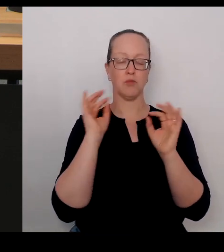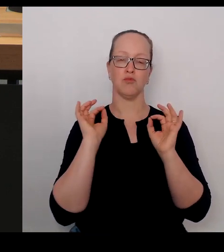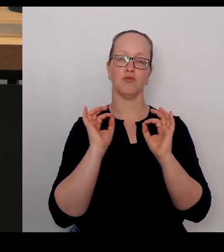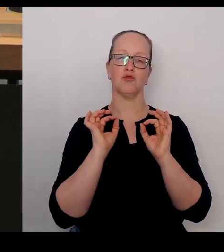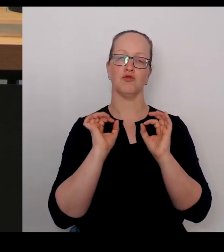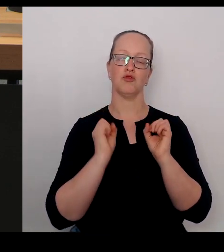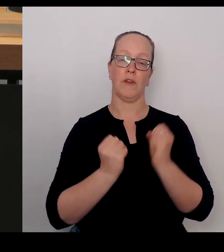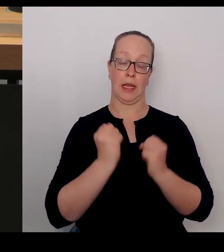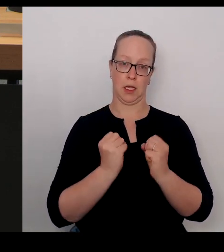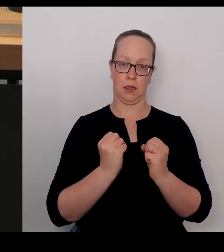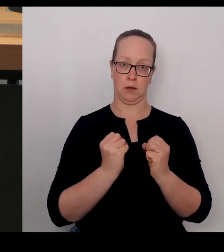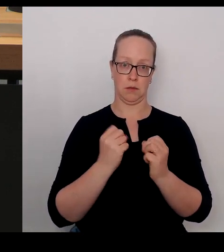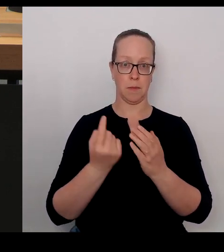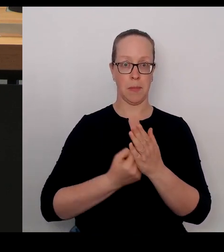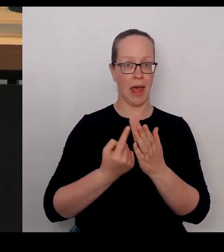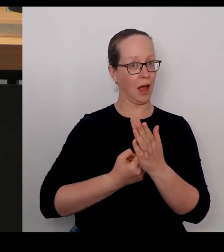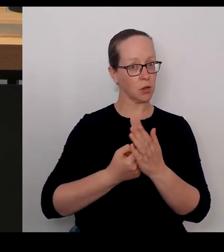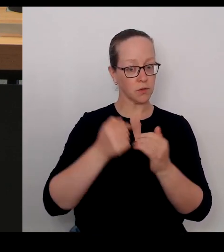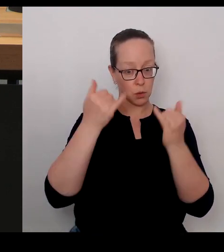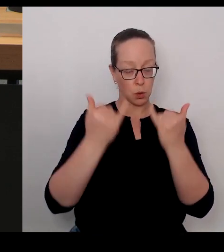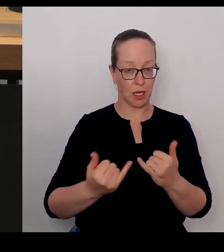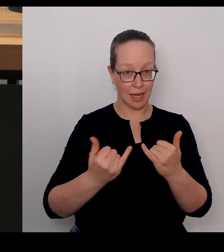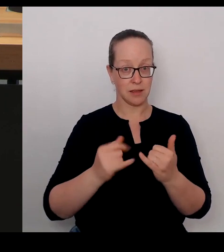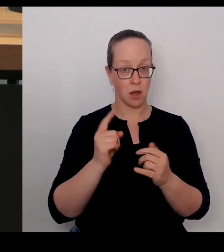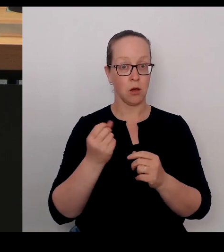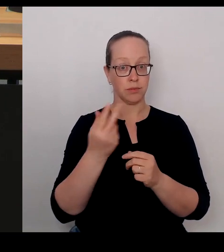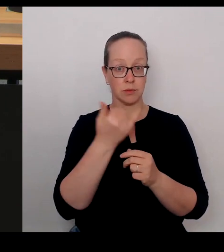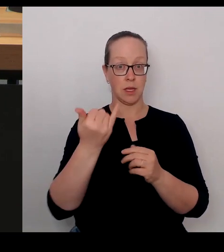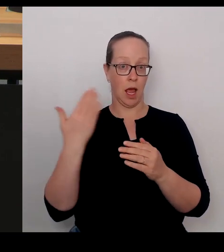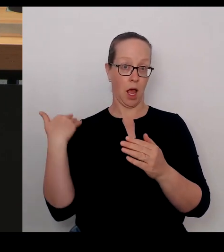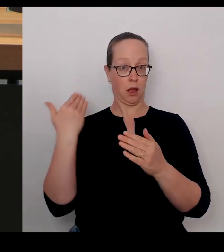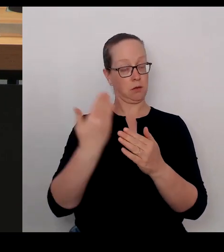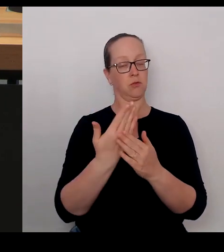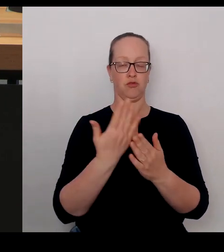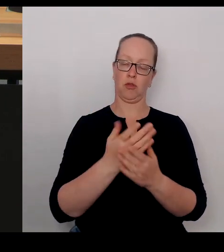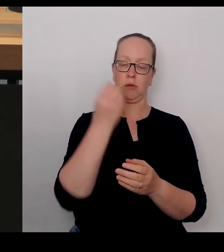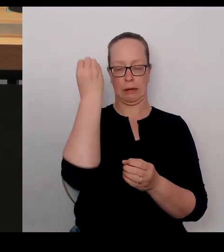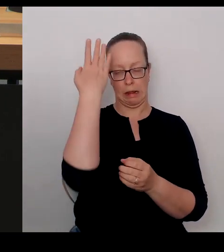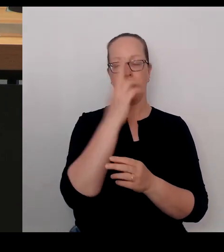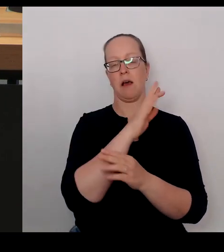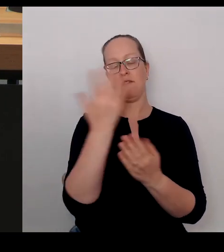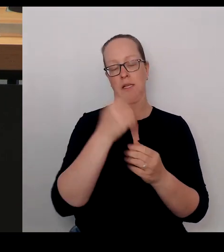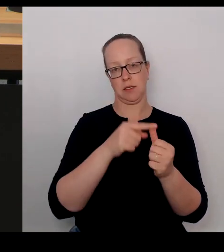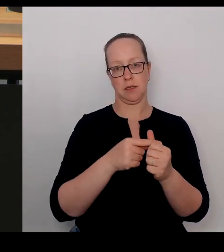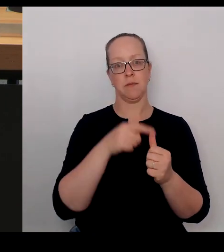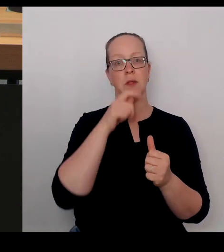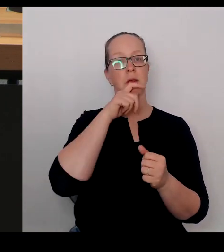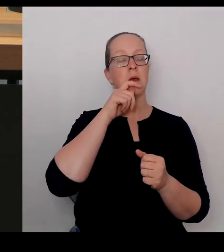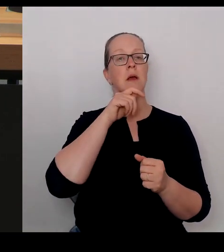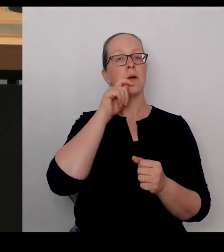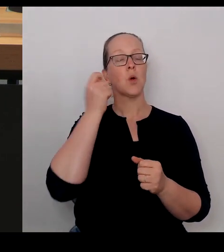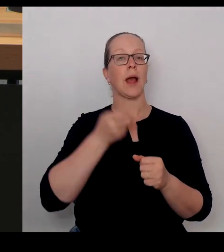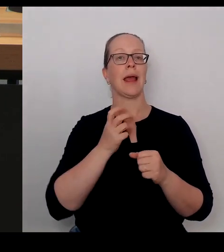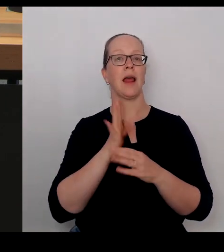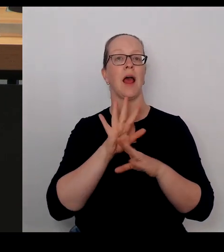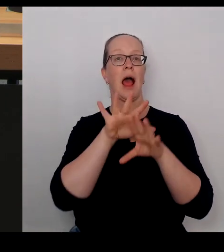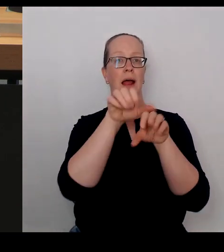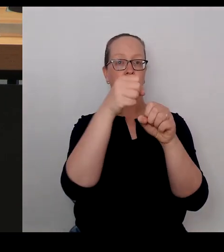Angriffskrieg, Angriffskrieg in der Ukraine, die Pandemie und die Herausforderung durch den Klimawandel. Für die Bürgerinnen und Bürger ist die Inflation die